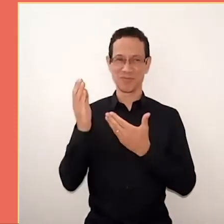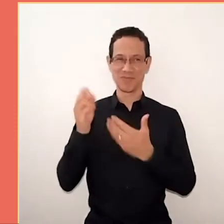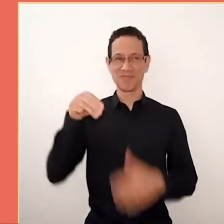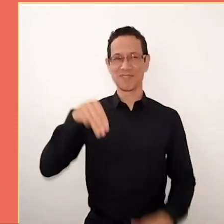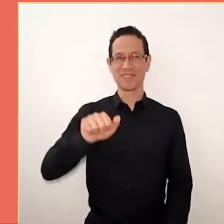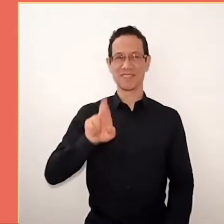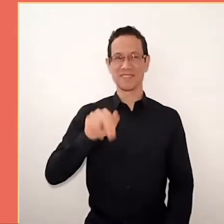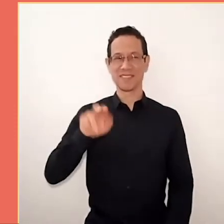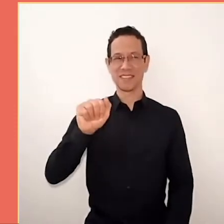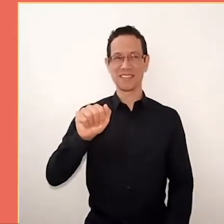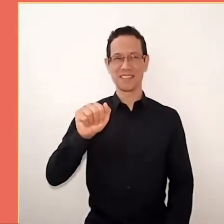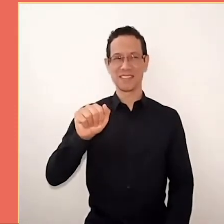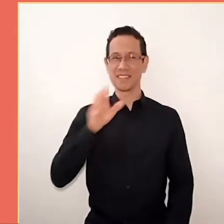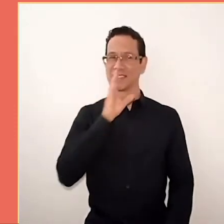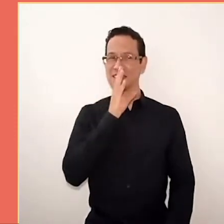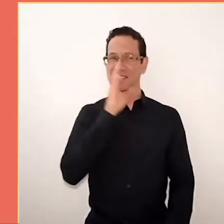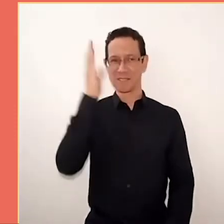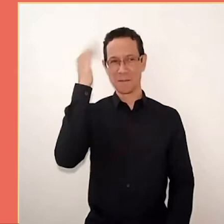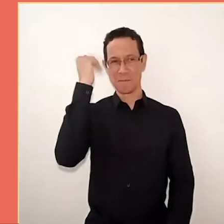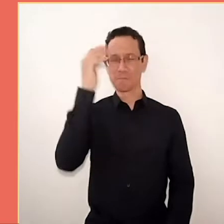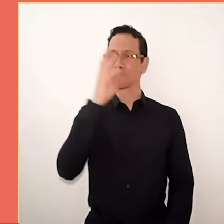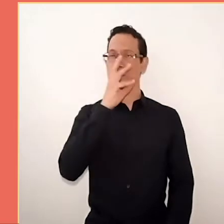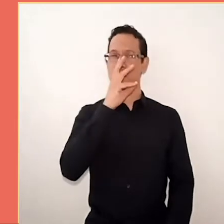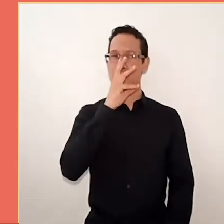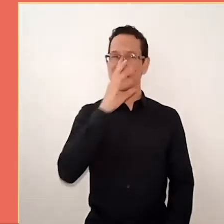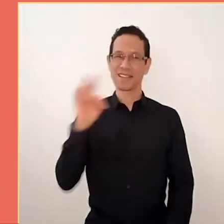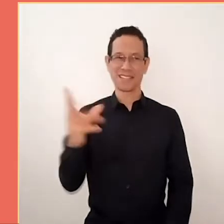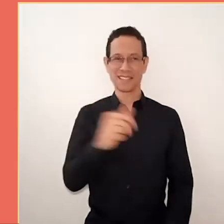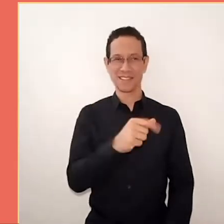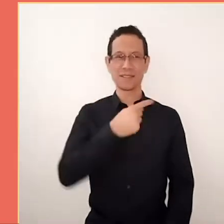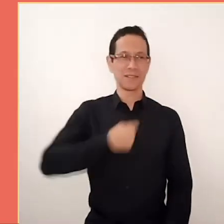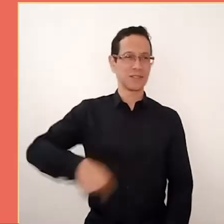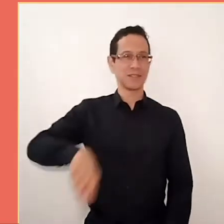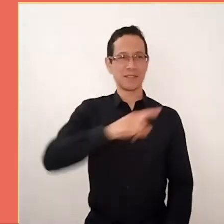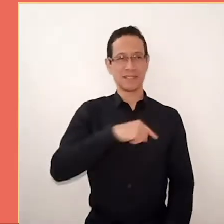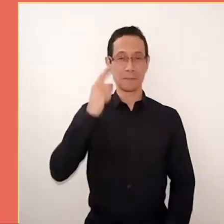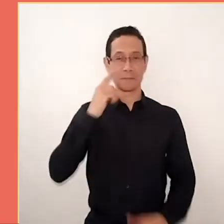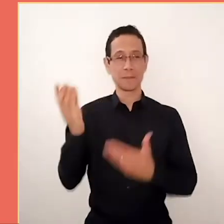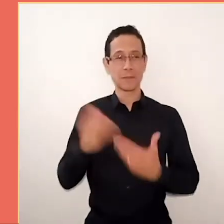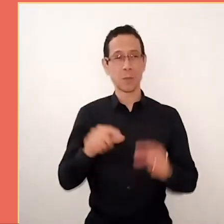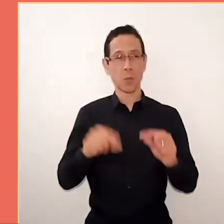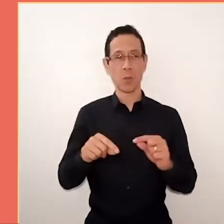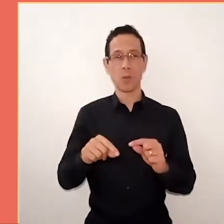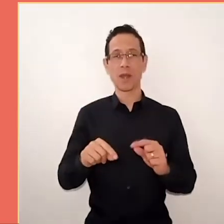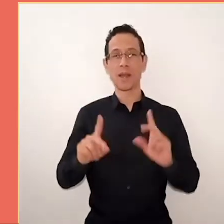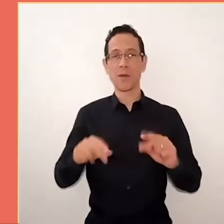Marina é conhecida e admirada por todas e todos nós, eu a chamo da nossa rainha da literatura,